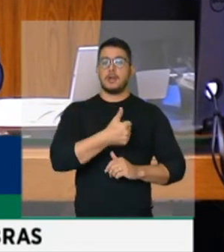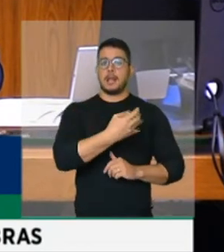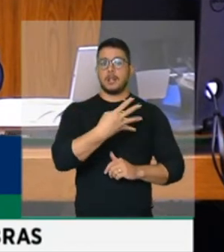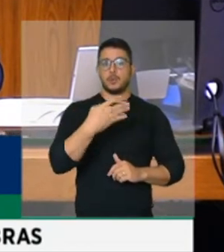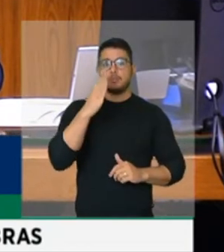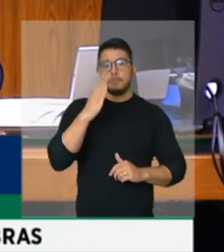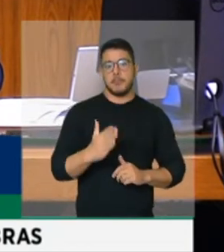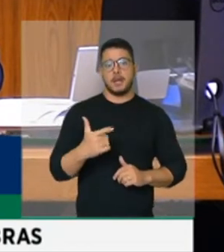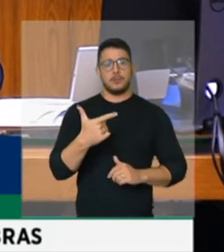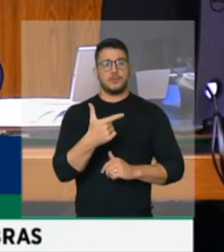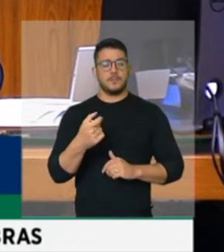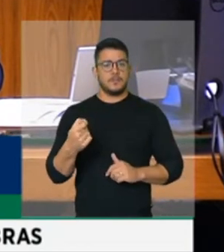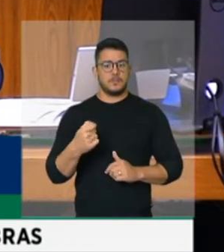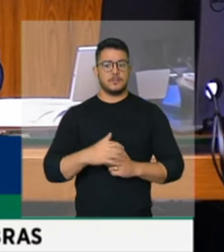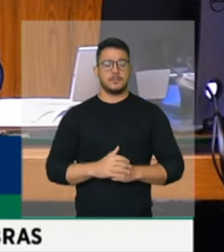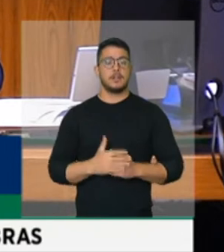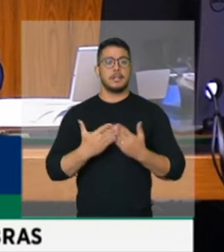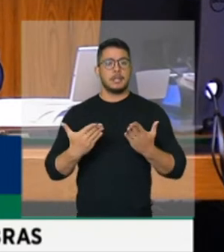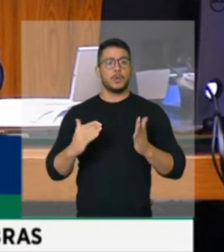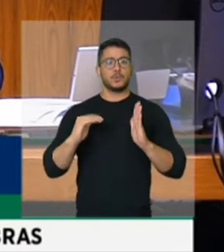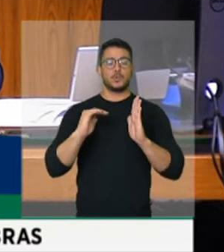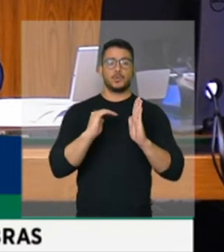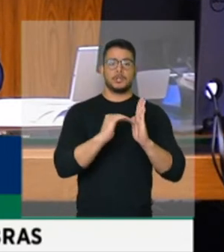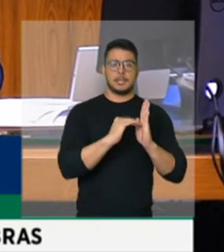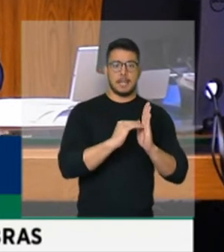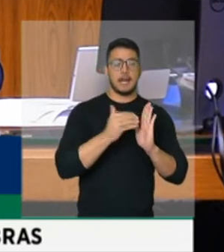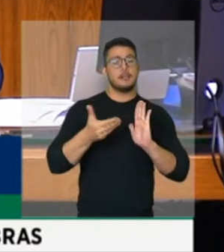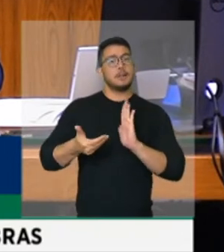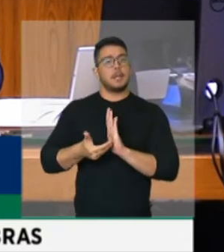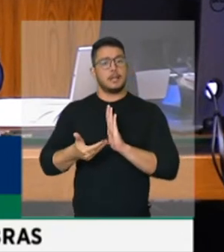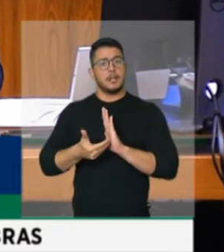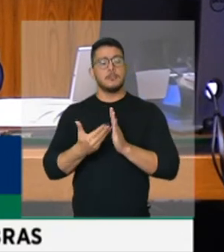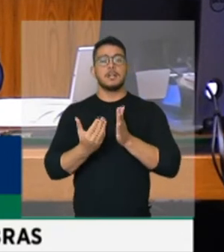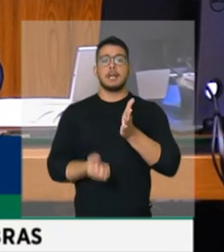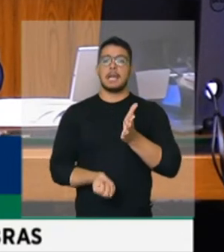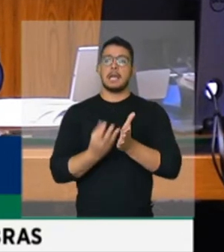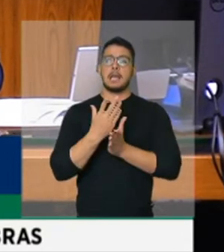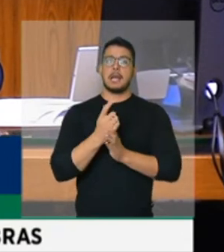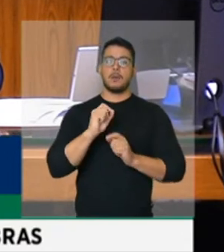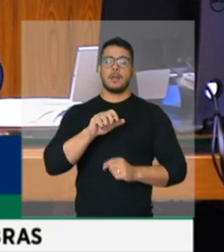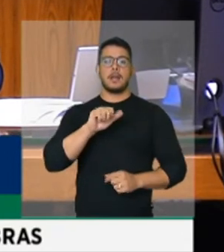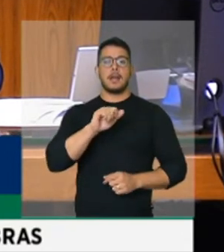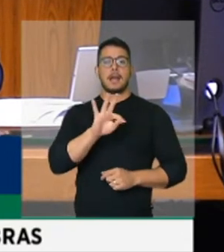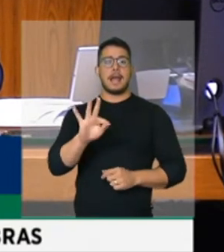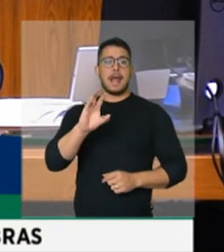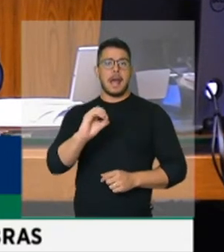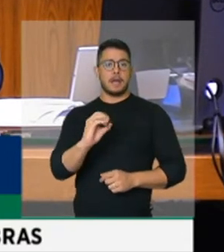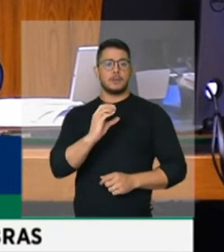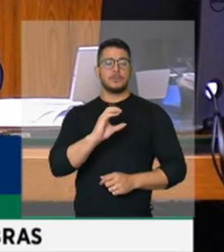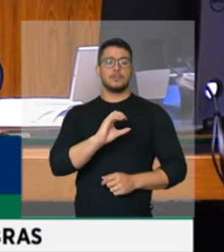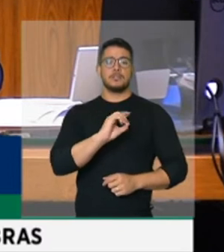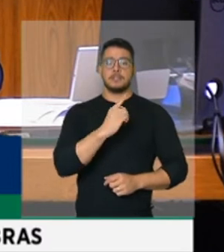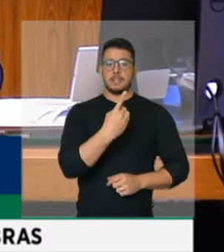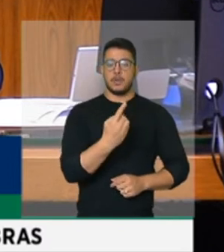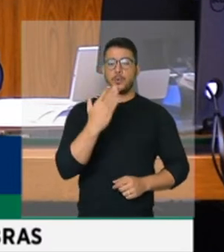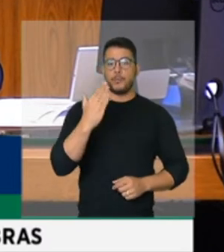RESOLUÇÃO 14/2020. AS MESAS DA CÂMARA DOS DEPUTADOS E DO SENADO FEDERAL EDITARAM ATO CONJUNTO NÚMERO 1/2020 REGIME DE TRAMITAÇÃO DAS MEDIDAS PROVISÓRIAS DURANTE A